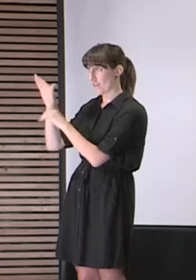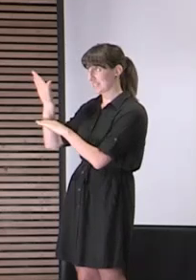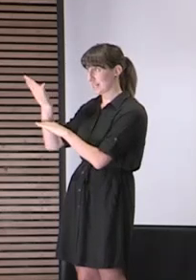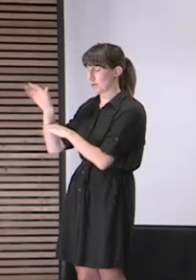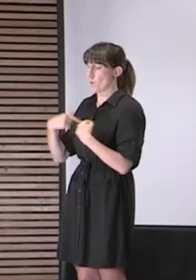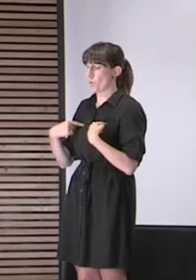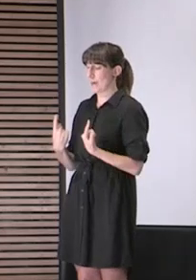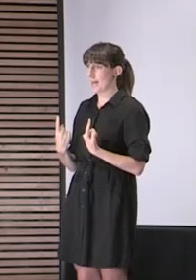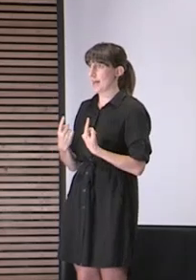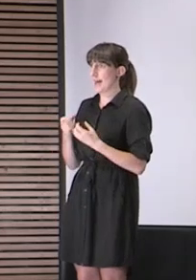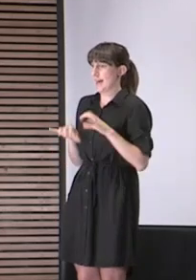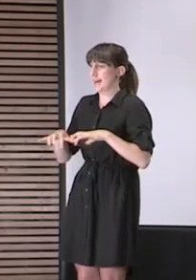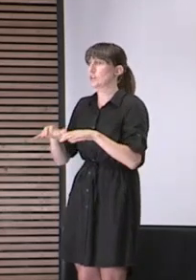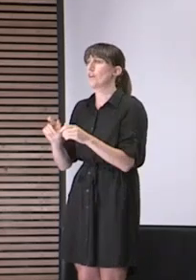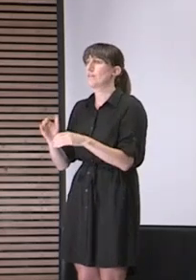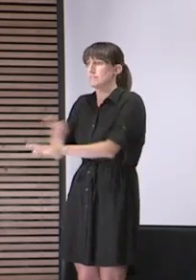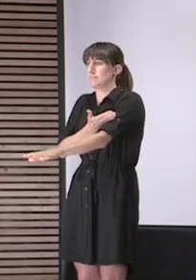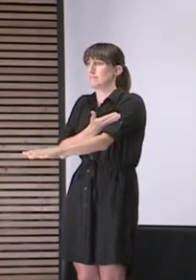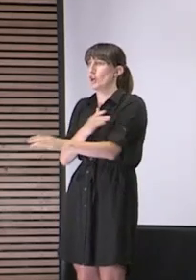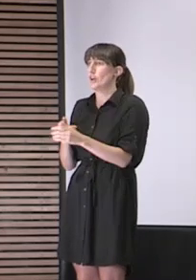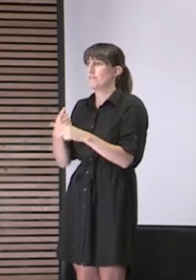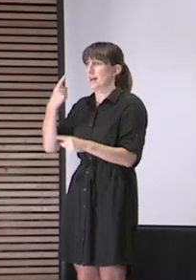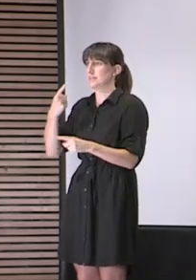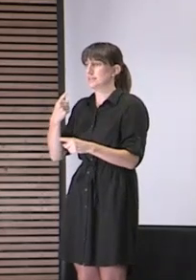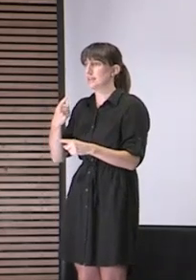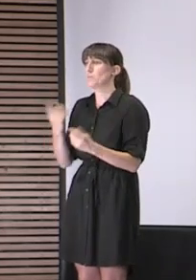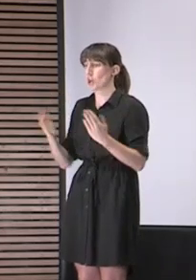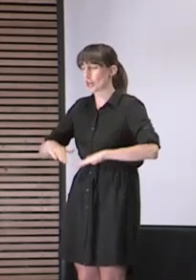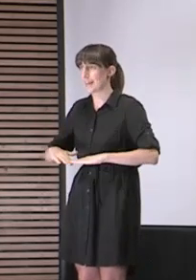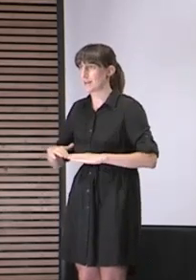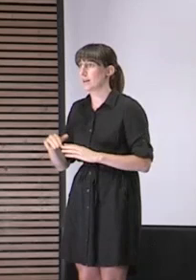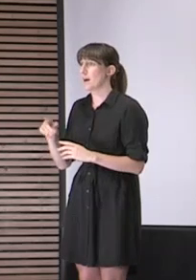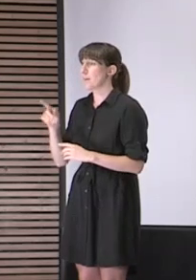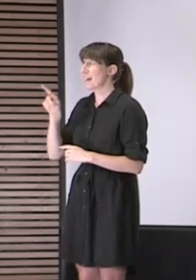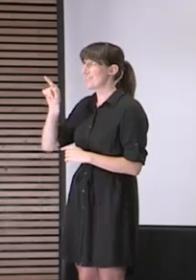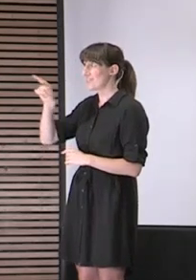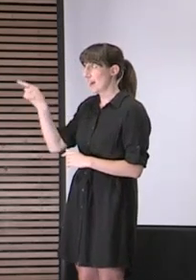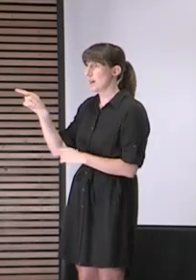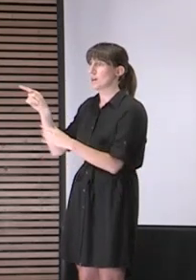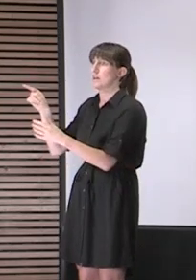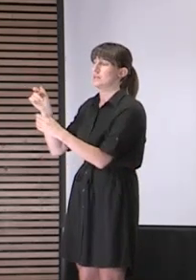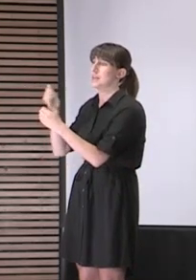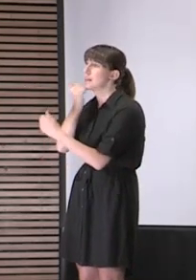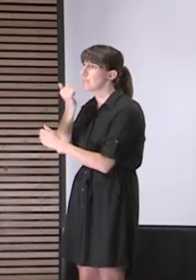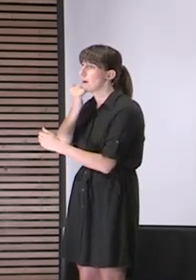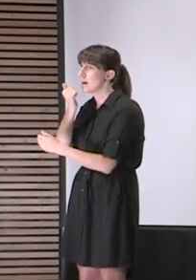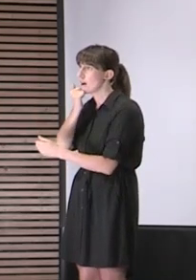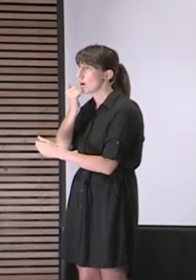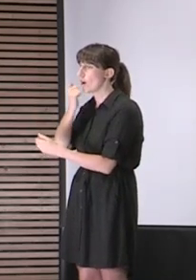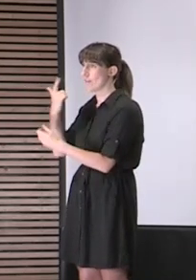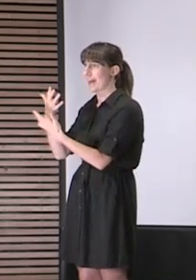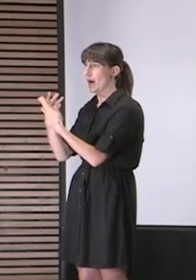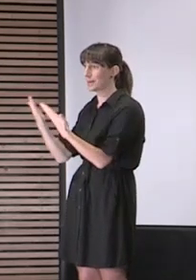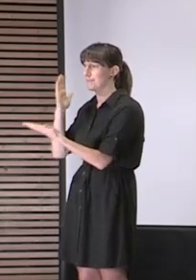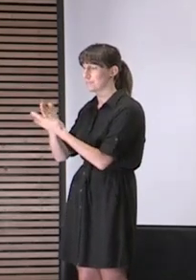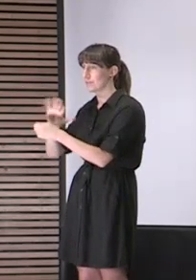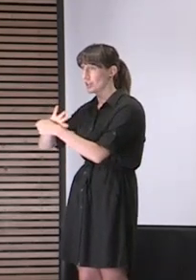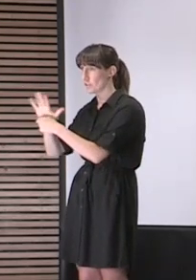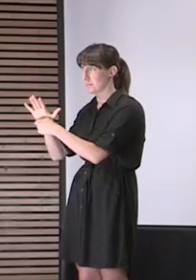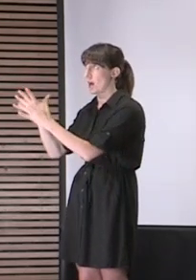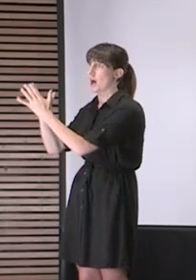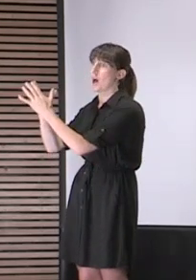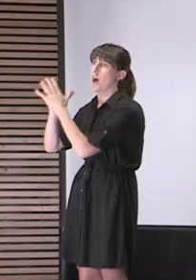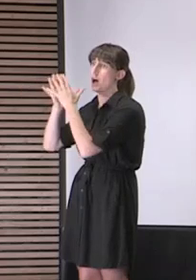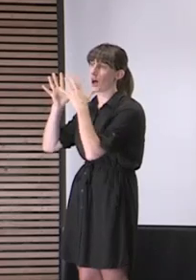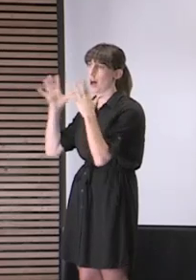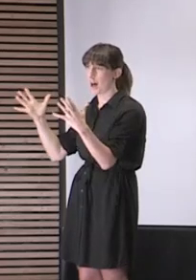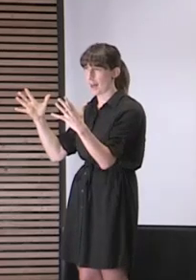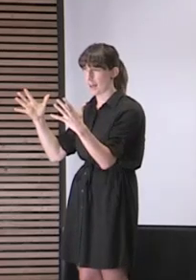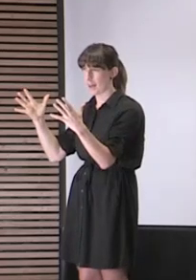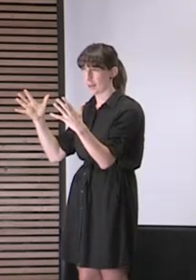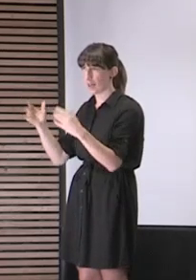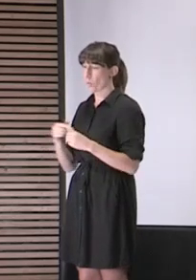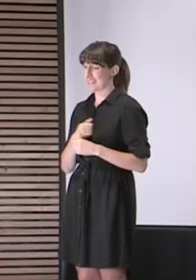mortalidad es muy baja en